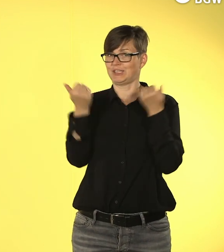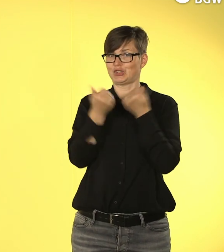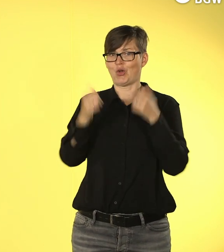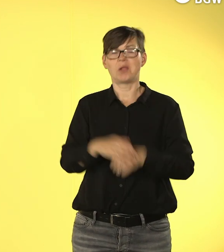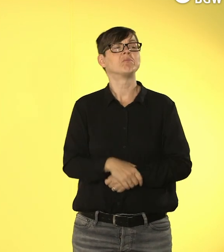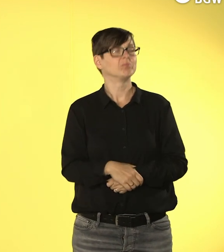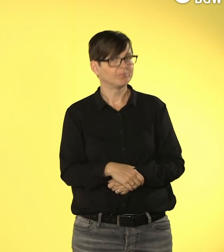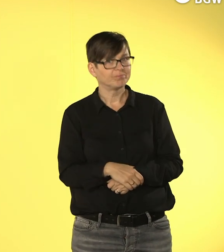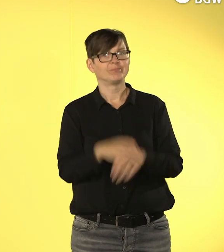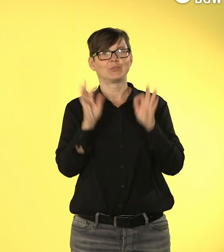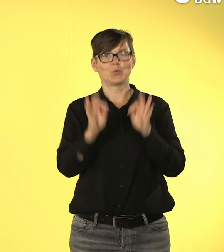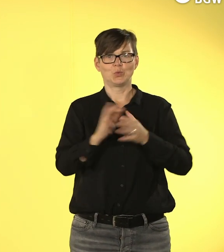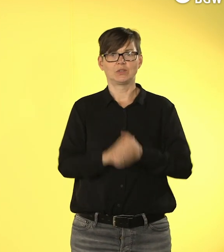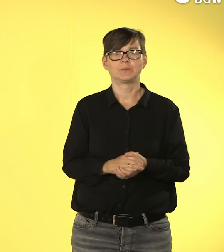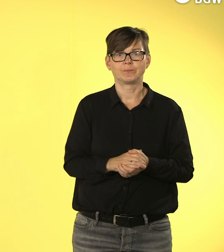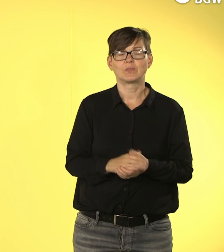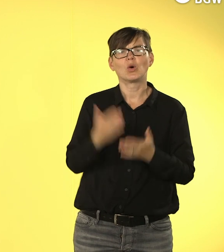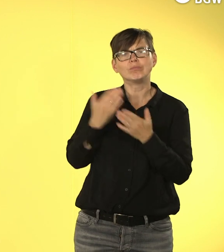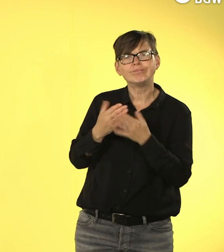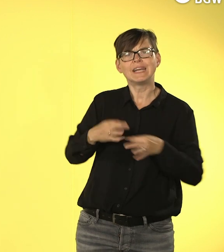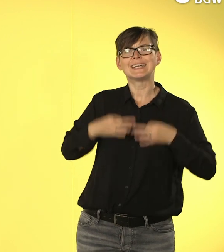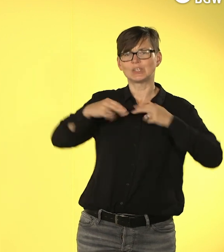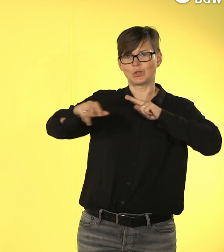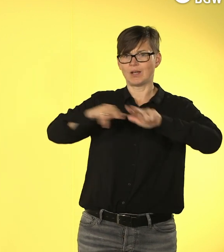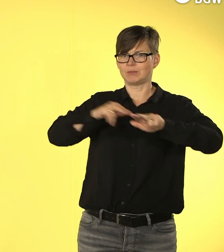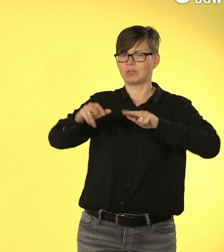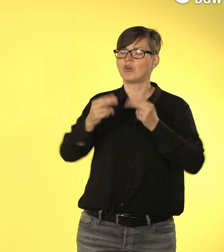Gesundheitsmanagement spielt eine sehr große Rolle heute.